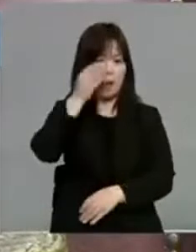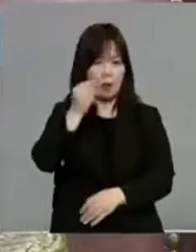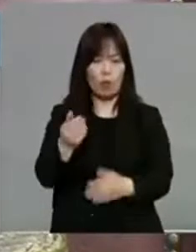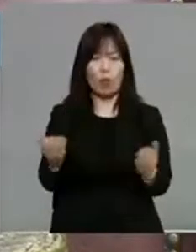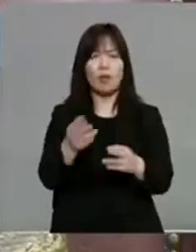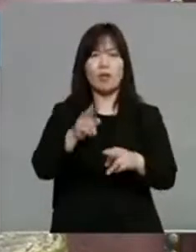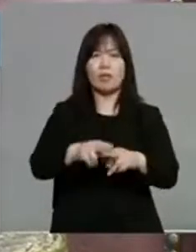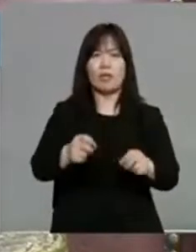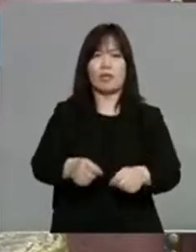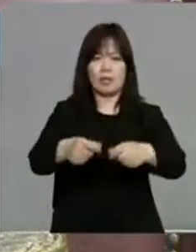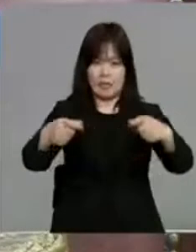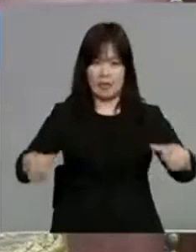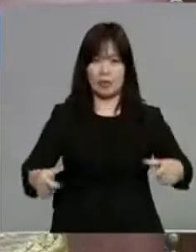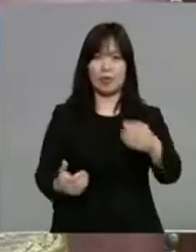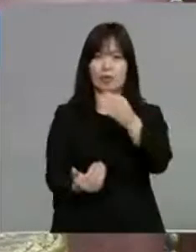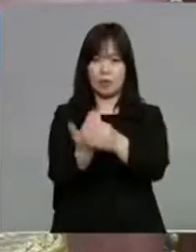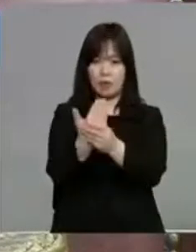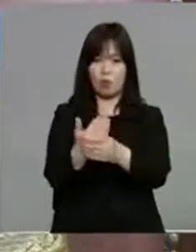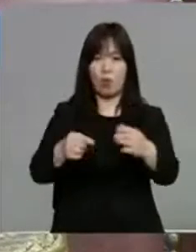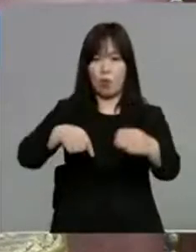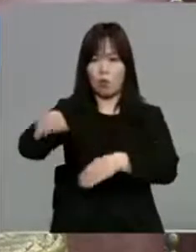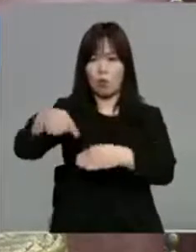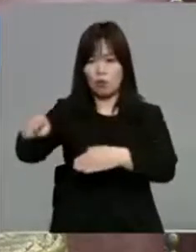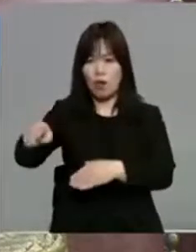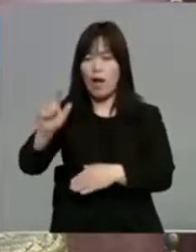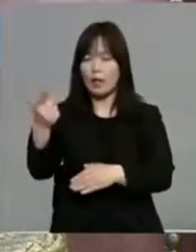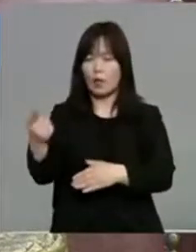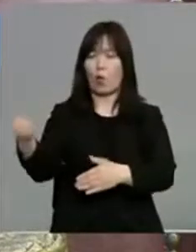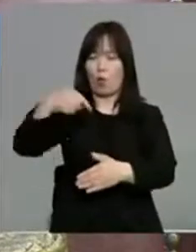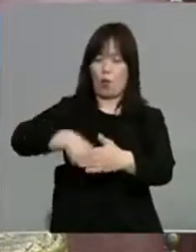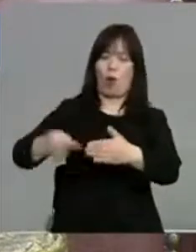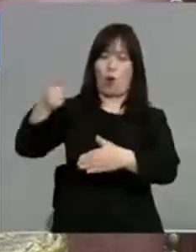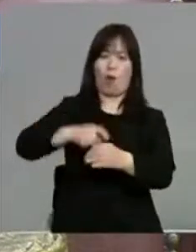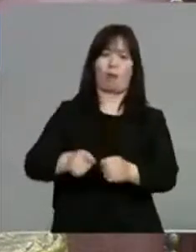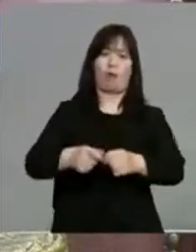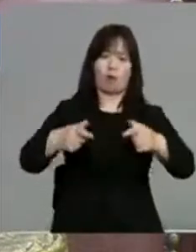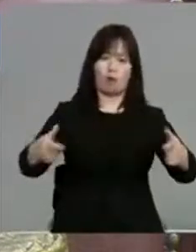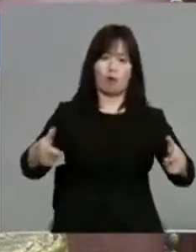가 생기고 유출되는 인구보다 유입 되는 인구가 더 늘어날 것 같고